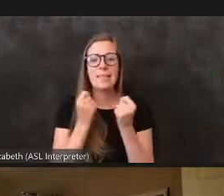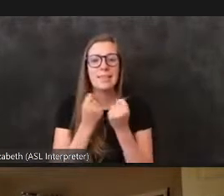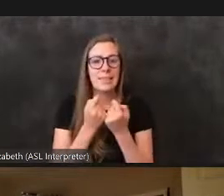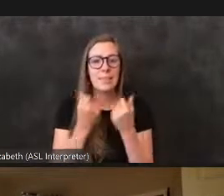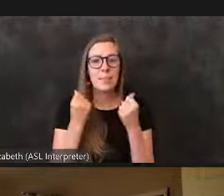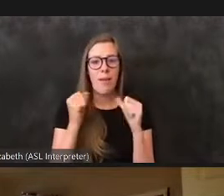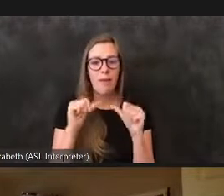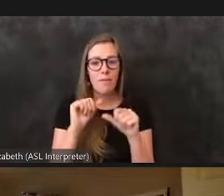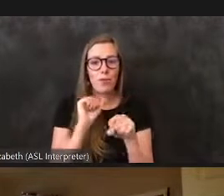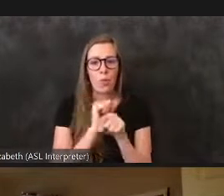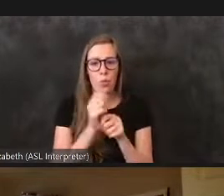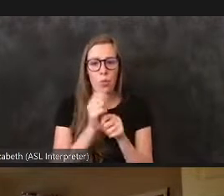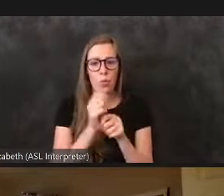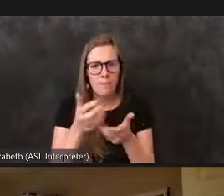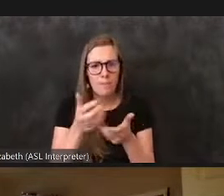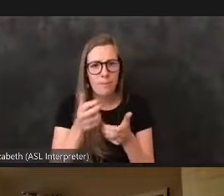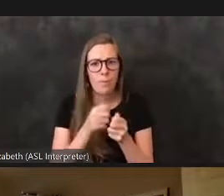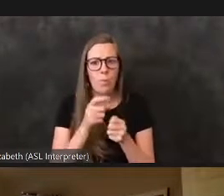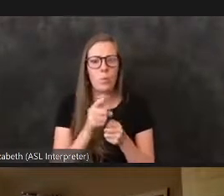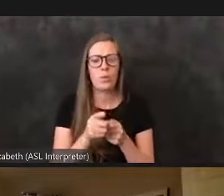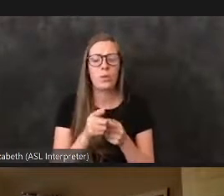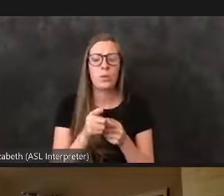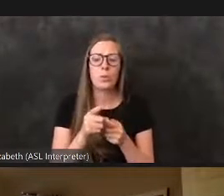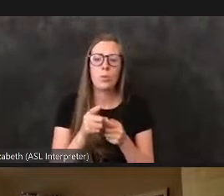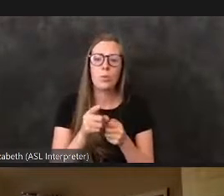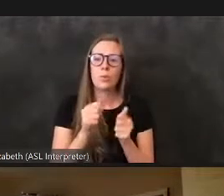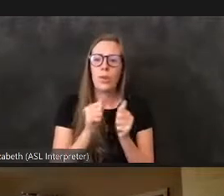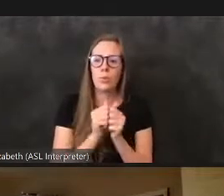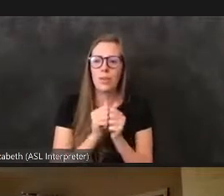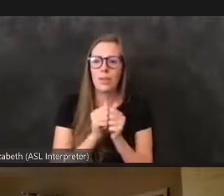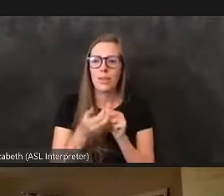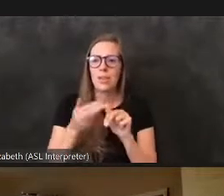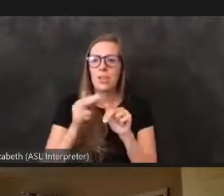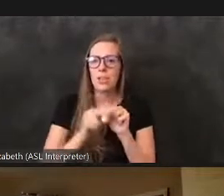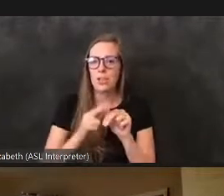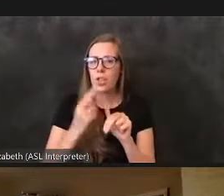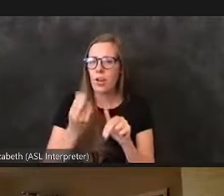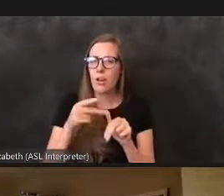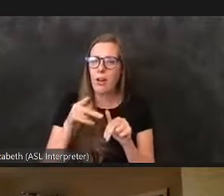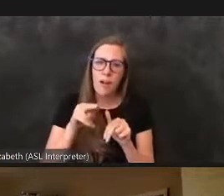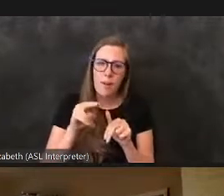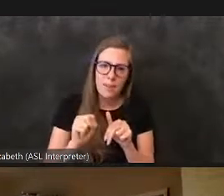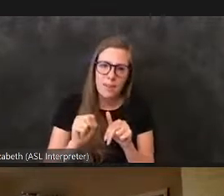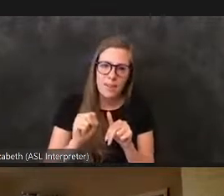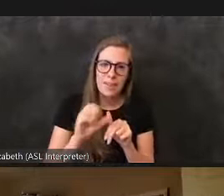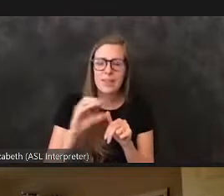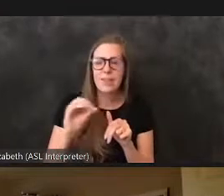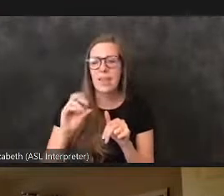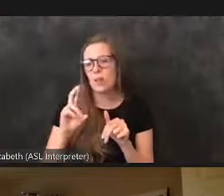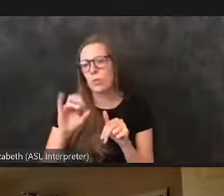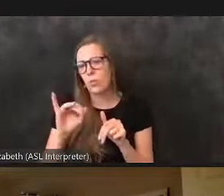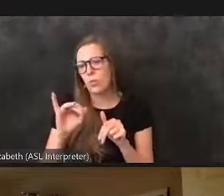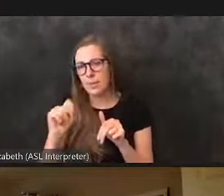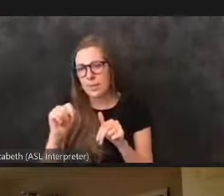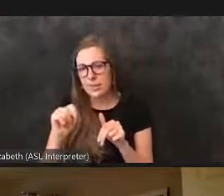con usted y que sea posible trabajar directamente con la directora Hopkins y supervisar rapidez en el desarrollo de la economía.